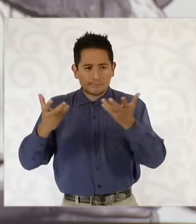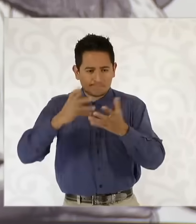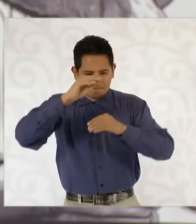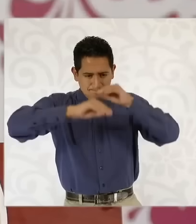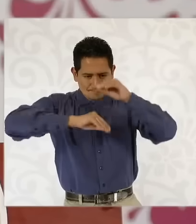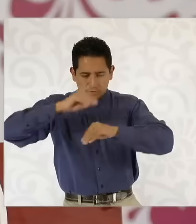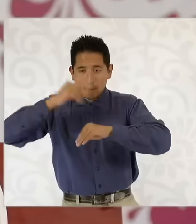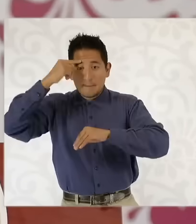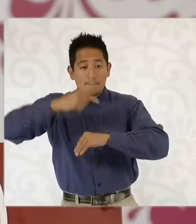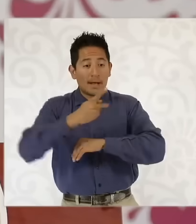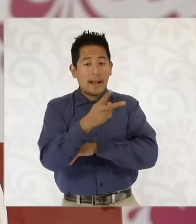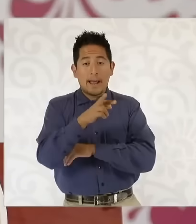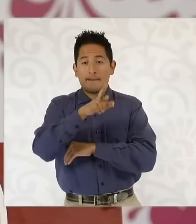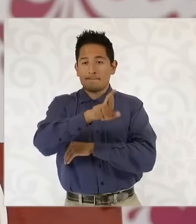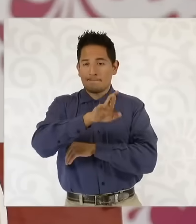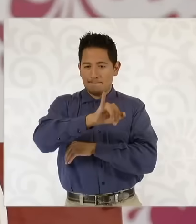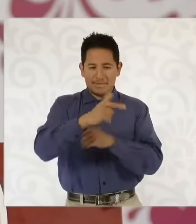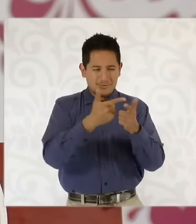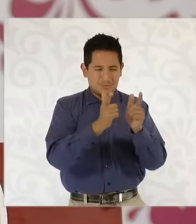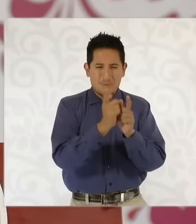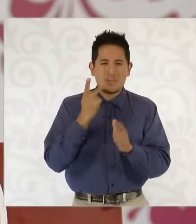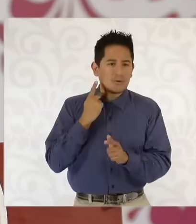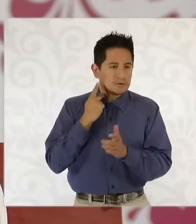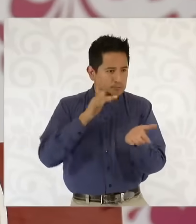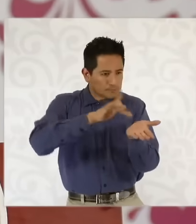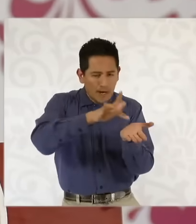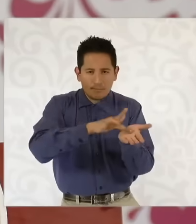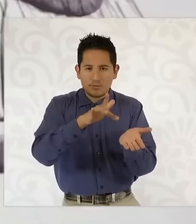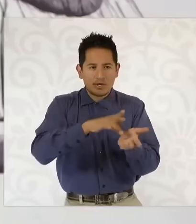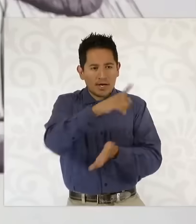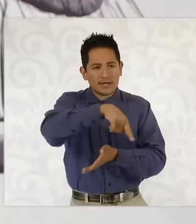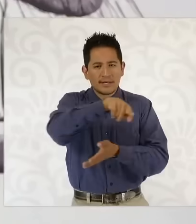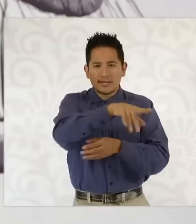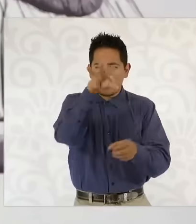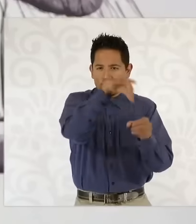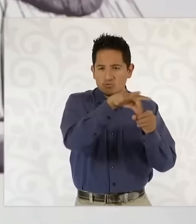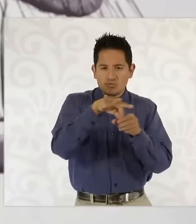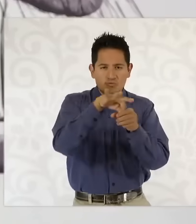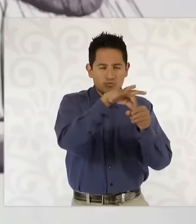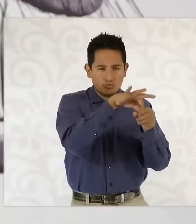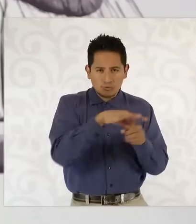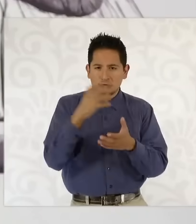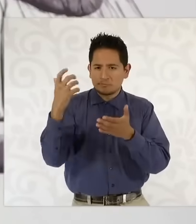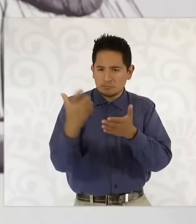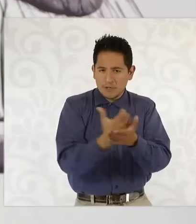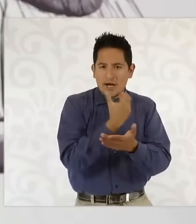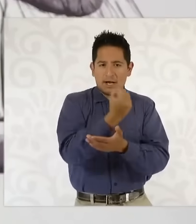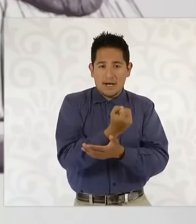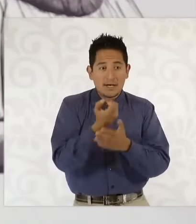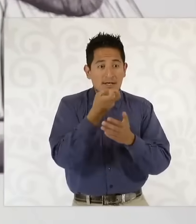al PRI para poder ganar una elección vinculado con el sindicato en aquel momento. Entonces va